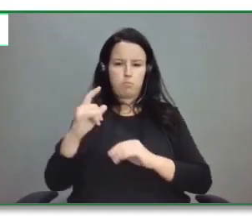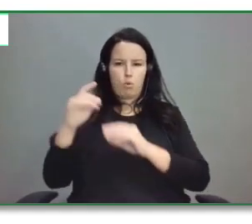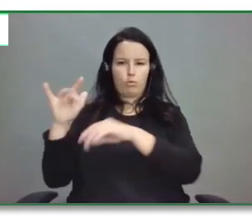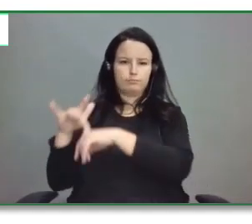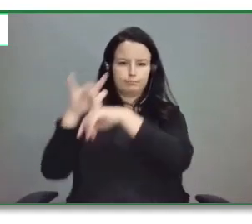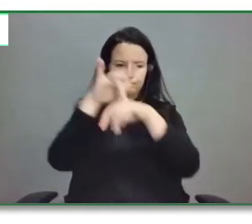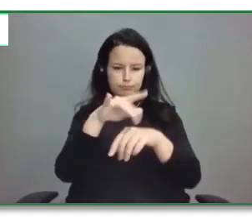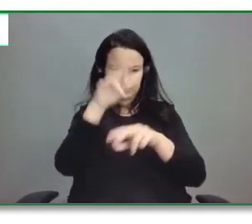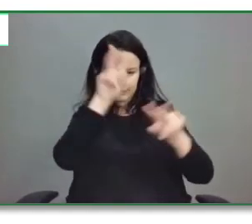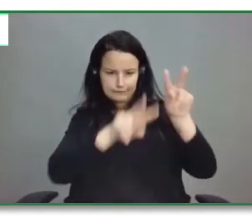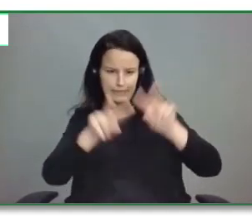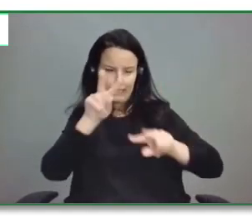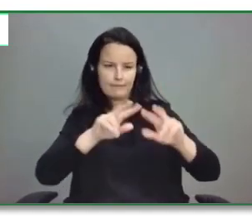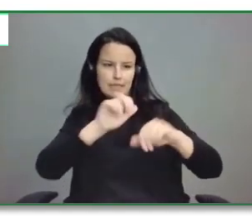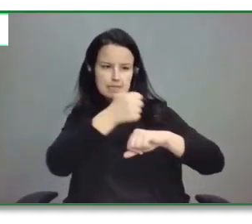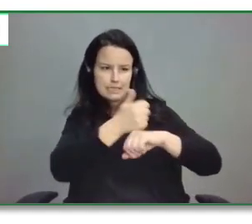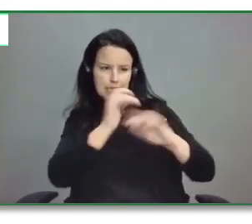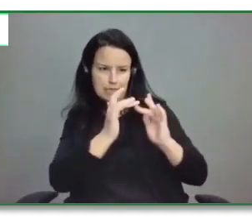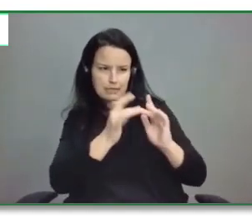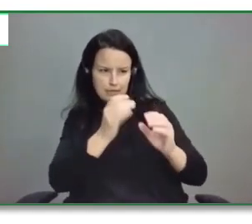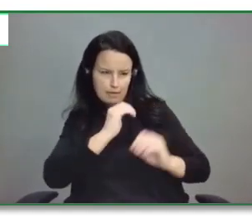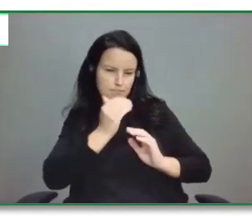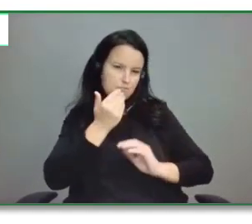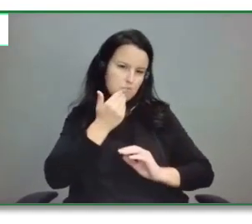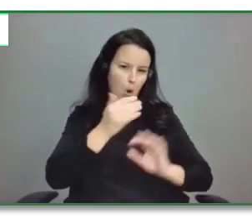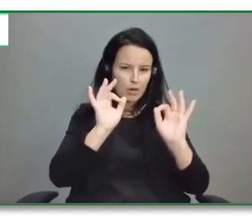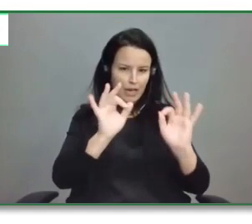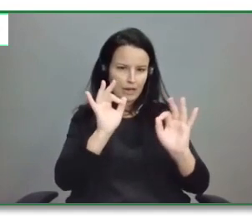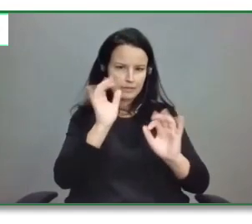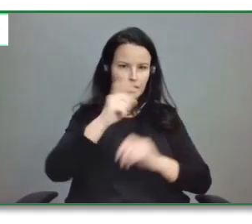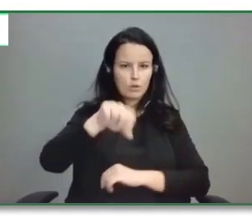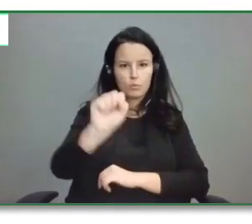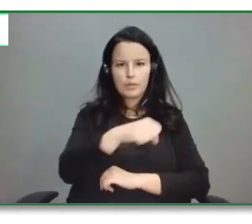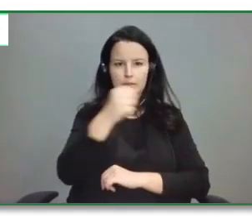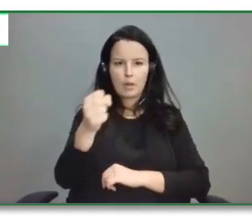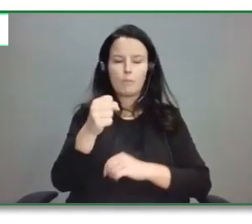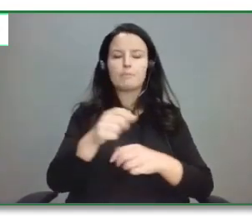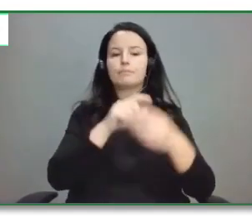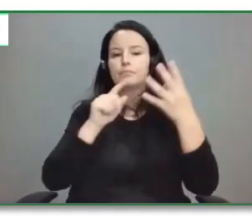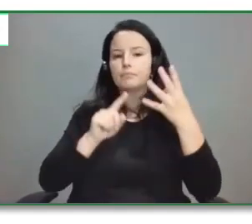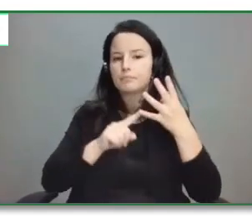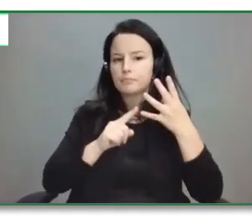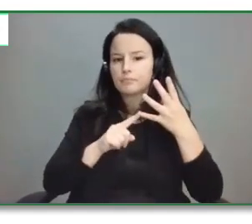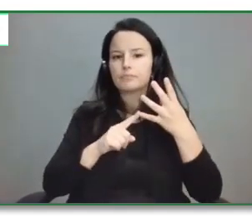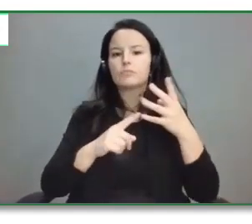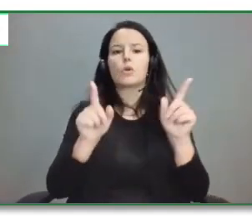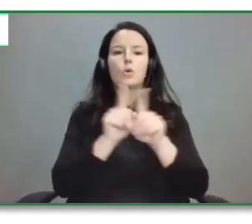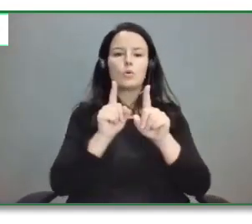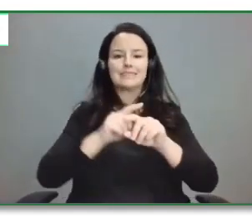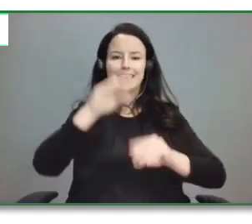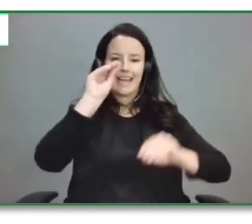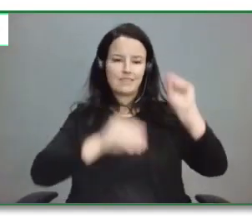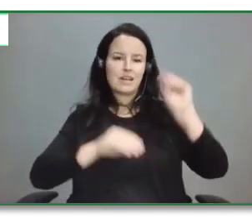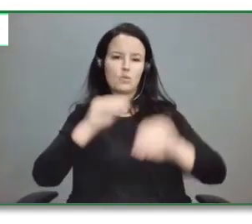qualité du site web des parcs nationaux espagnols